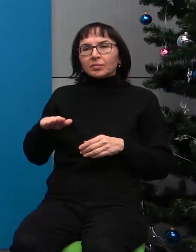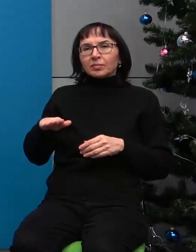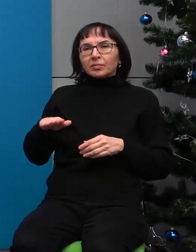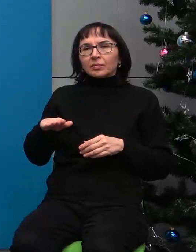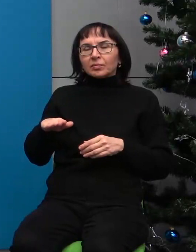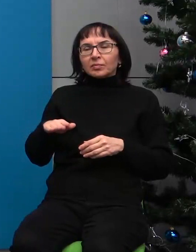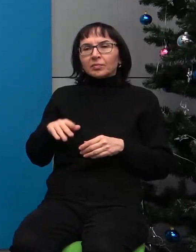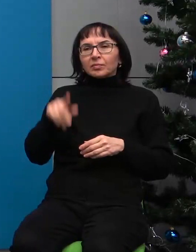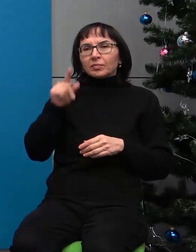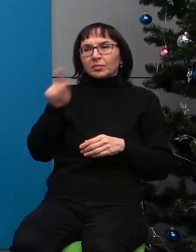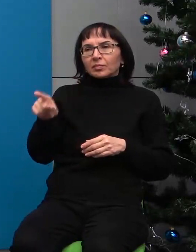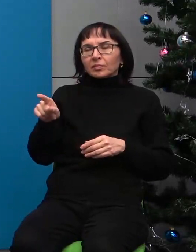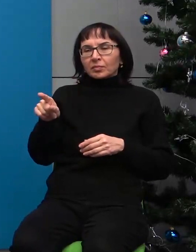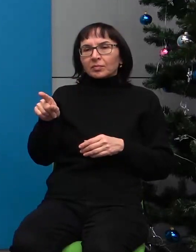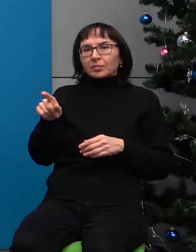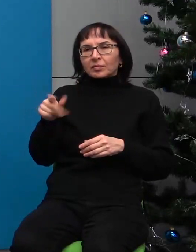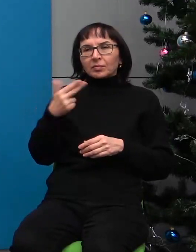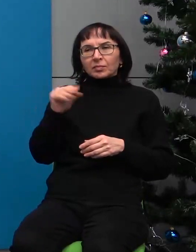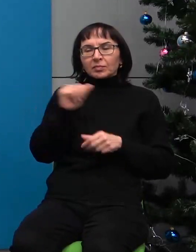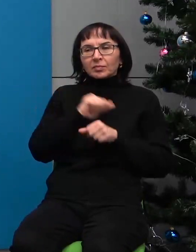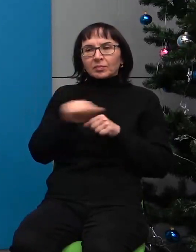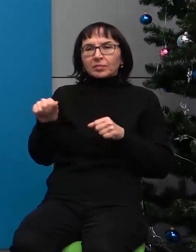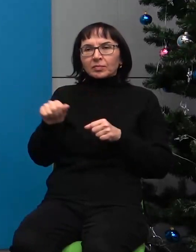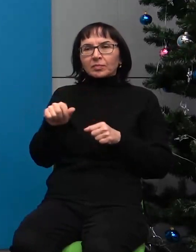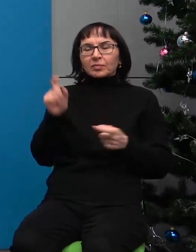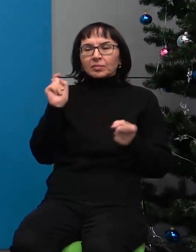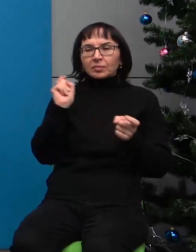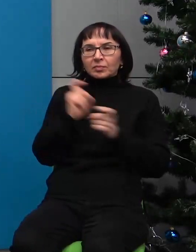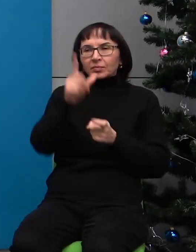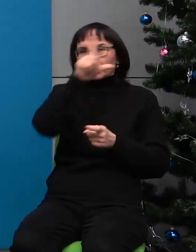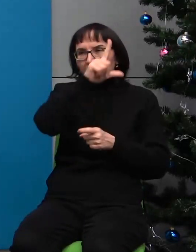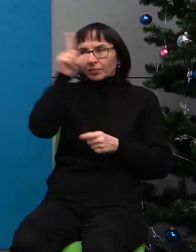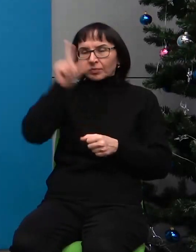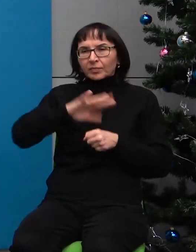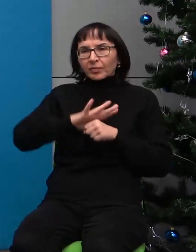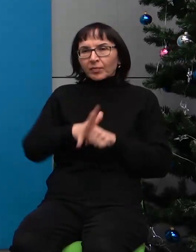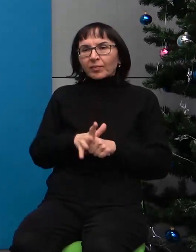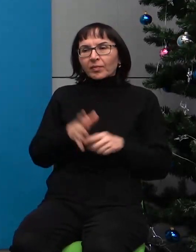Wy będziecie tutaj osądzać kogoś? Tak jak dzisiaj Putin się pyta na przykład o Irak.